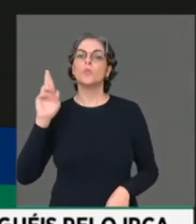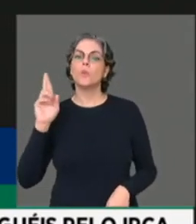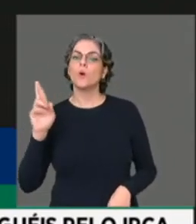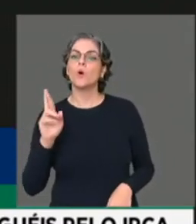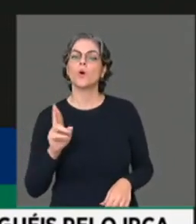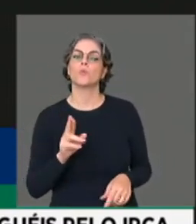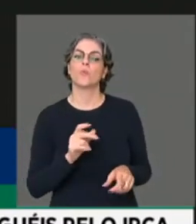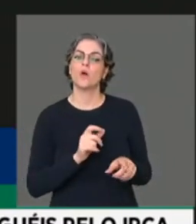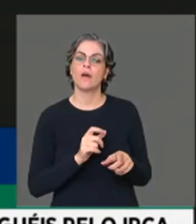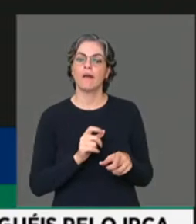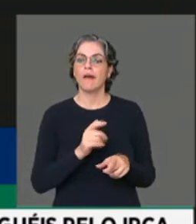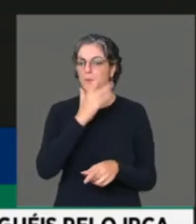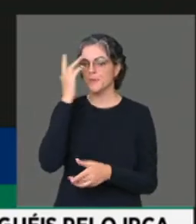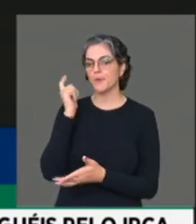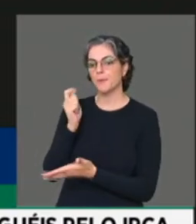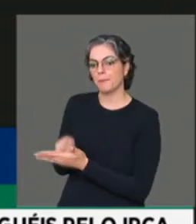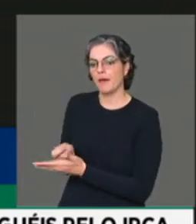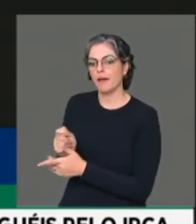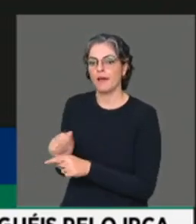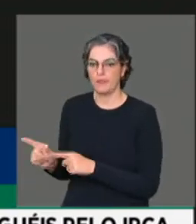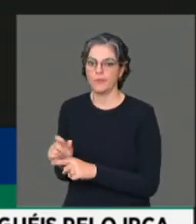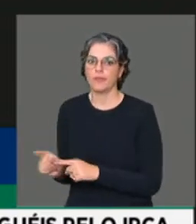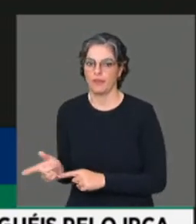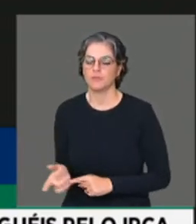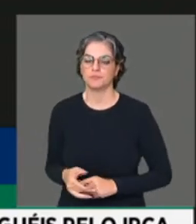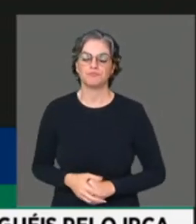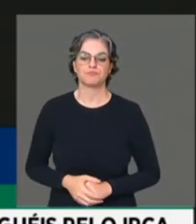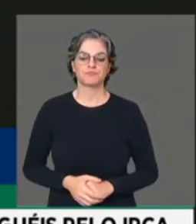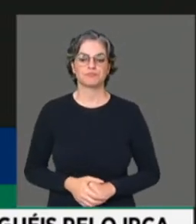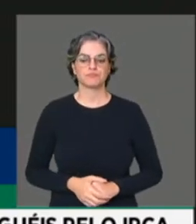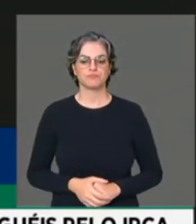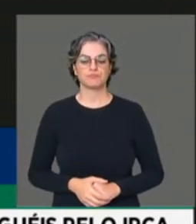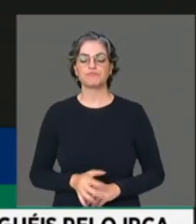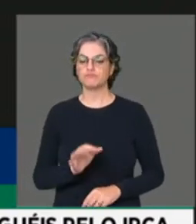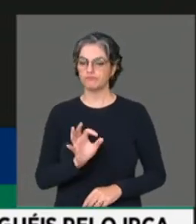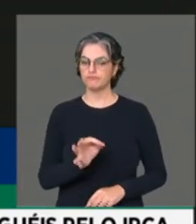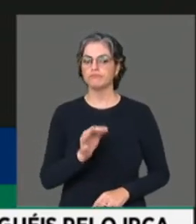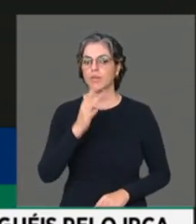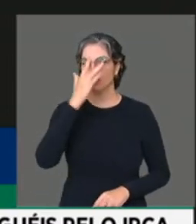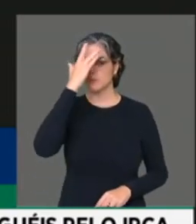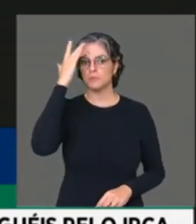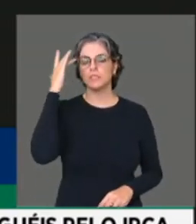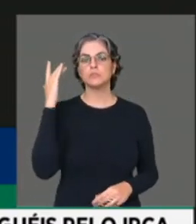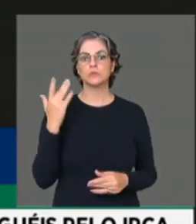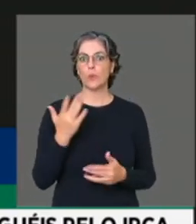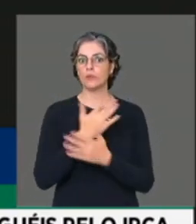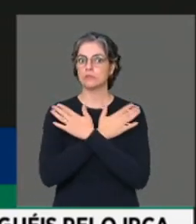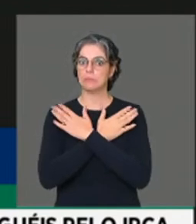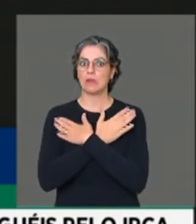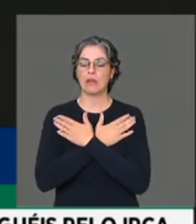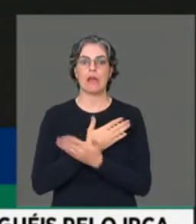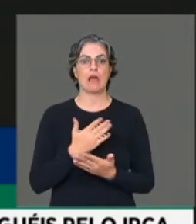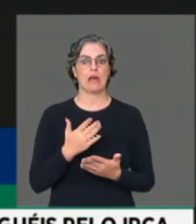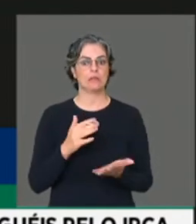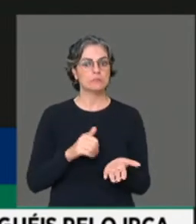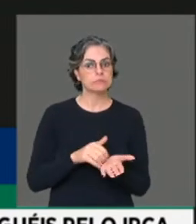QUE ALUGAM AS PESSOAS... PELO DEPUTADO... QUE ME ANTECEDEU. AS PESSOAS ESTÃO PERDENDO O EMPREGO.... AS PESSOAS ESTÃO PASSANDO NECESSIDADE E CORRE O RISCO DE PERDER A MORADIA POR